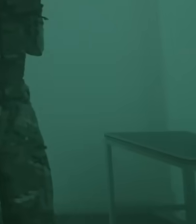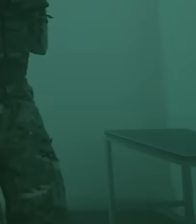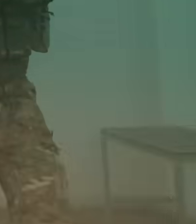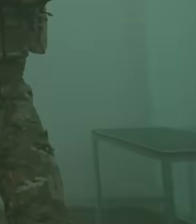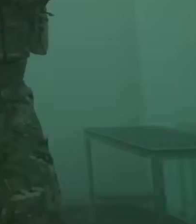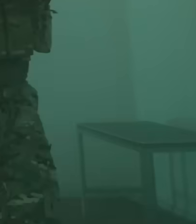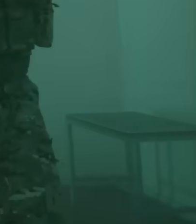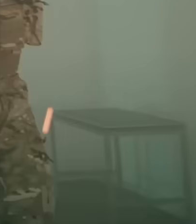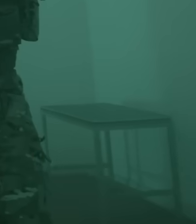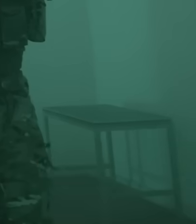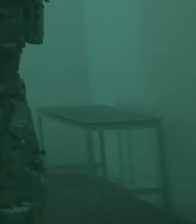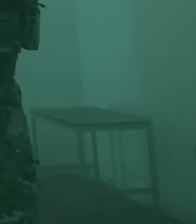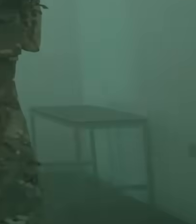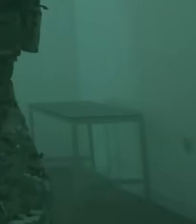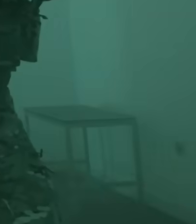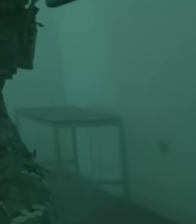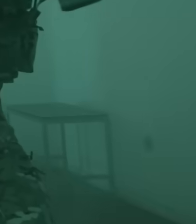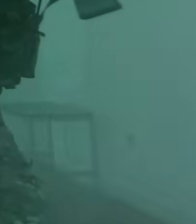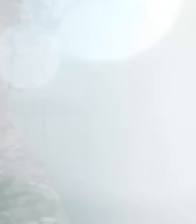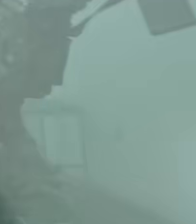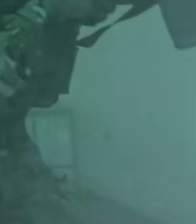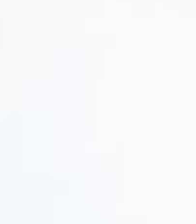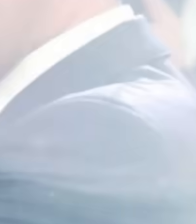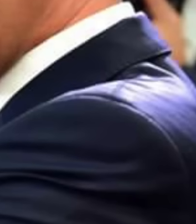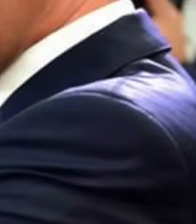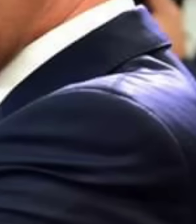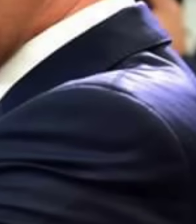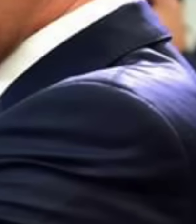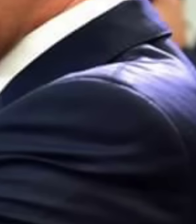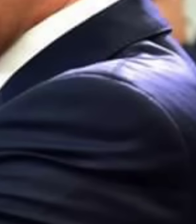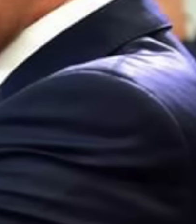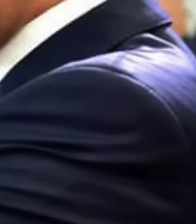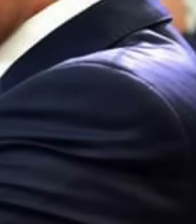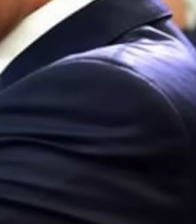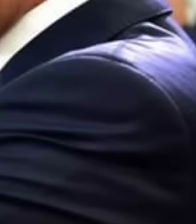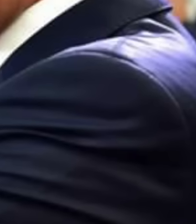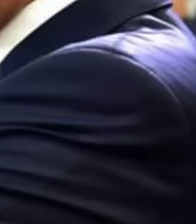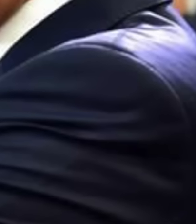Es de recalcar que durante décadas en México existió una regla no escrita, pero omnipresente